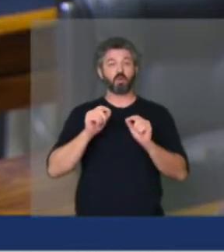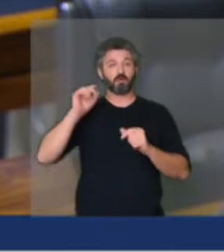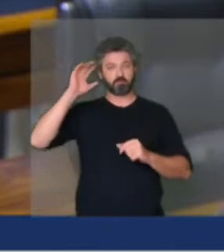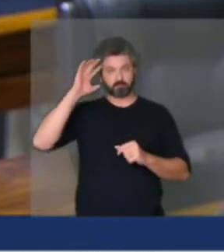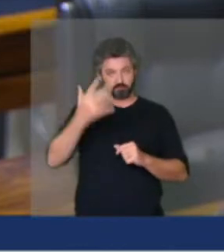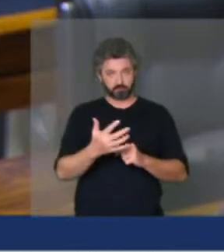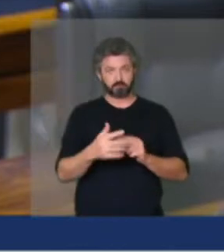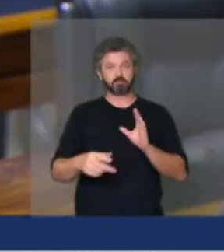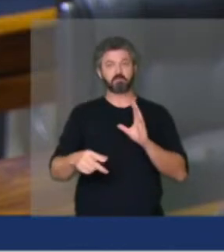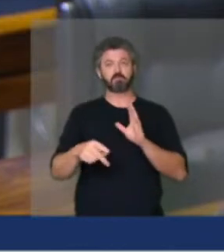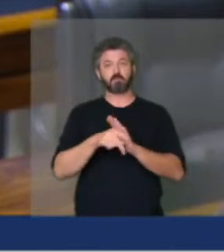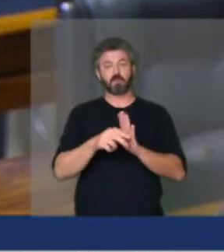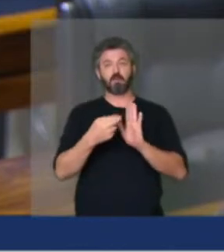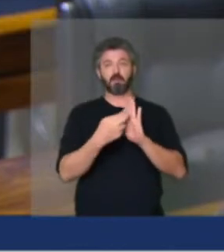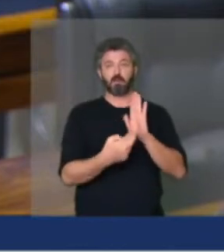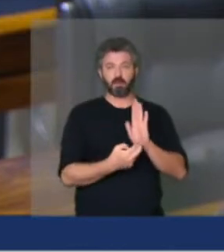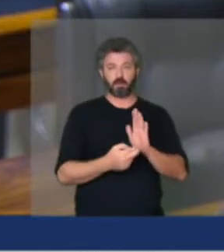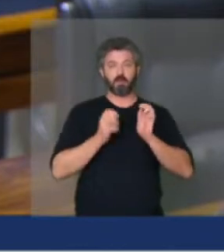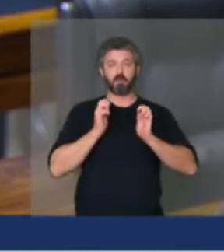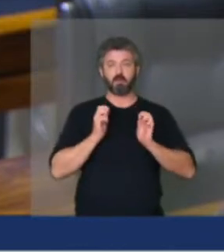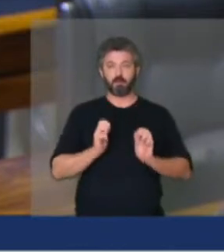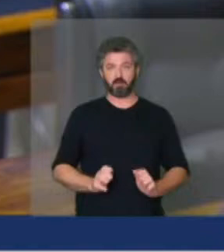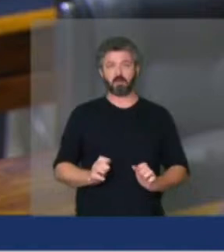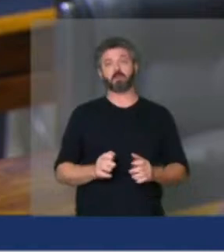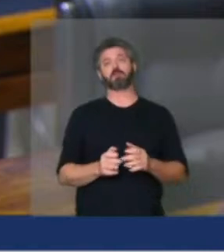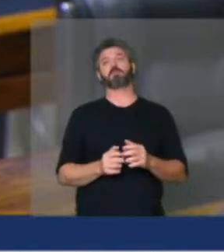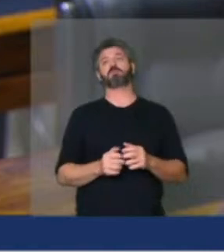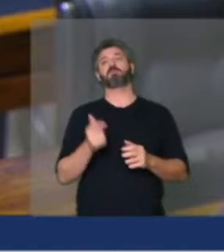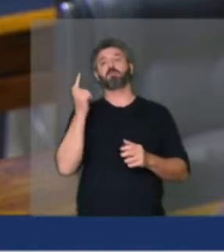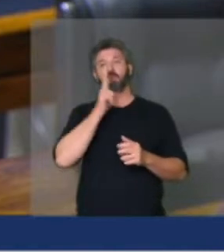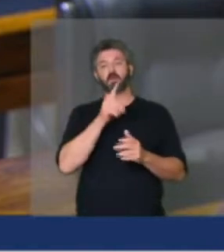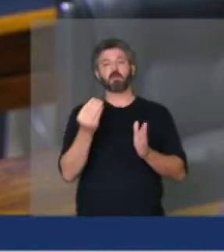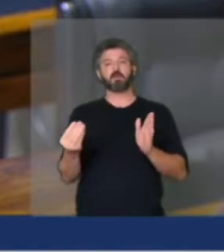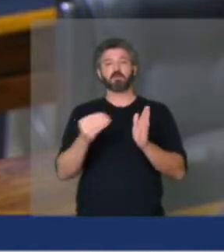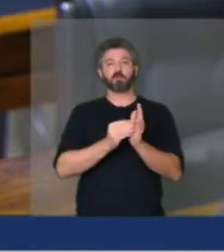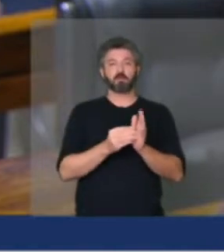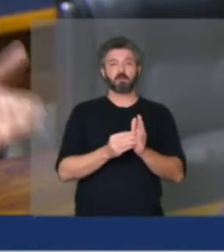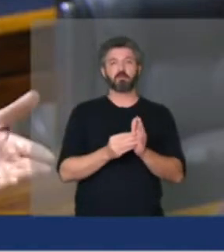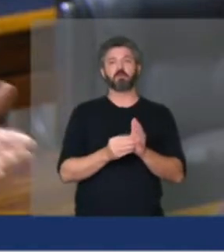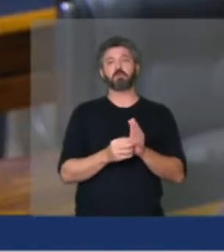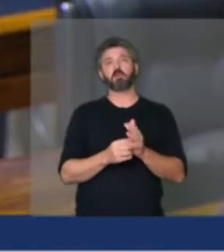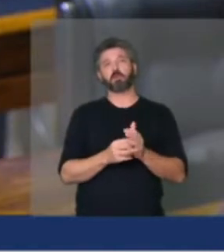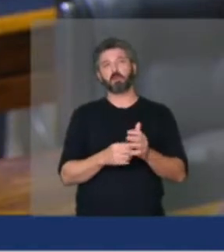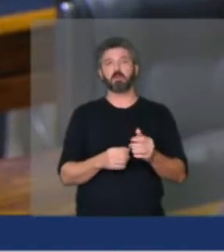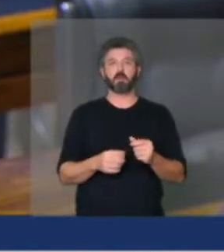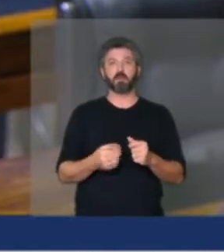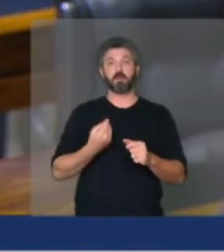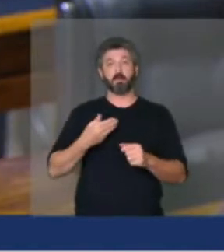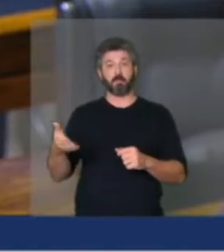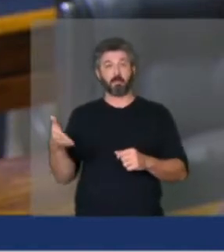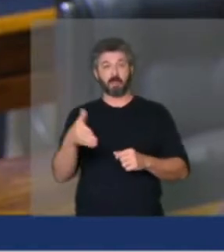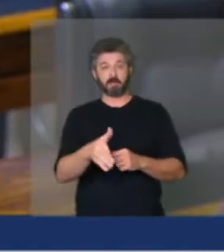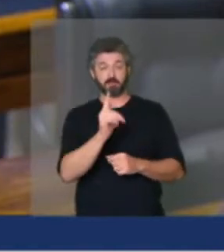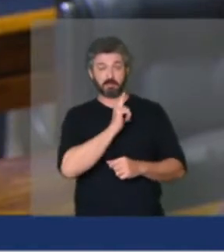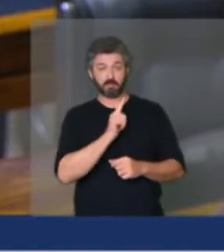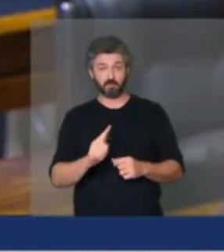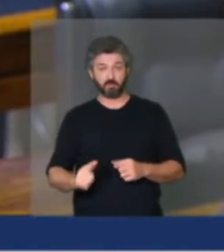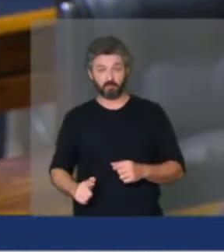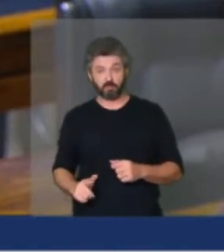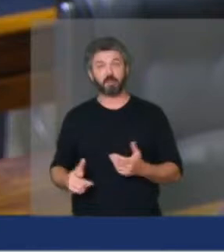DISPOSITIVOS ÉTICOS PARA COMPOR... A PARTICIPAÇÃO... ESTABELECE QUE ALGUÉM NÃO PODE SER BENEFICIADO... POR POLÍTICA QUE ESTEJA SOB SUA